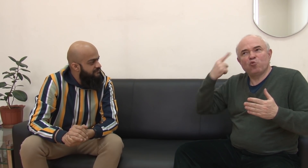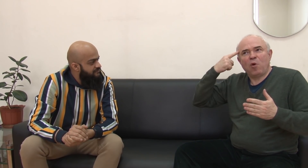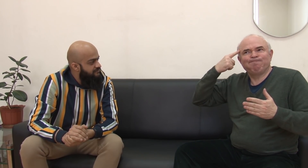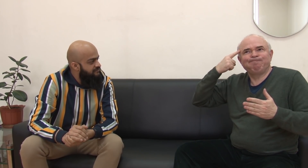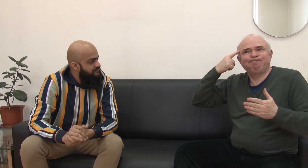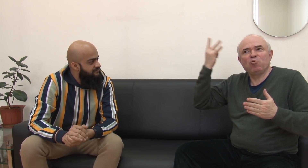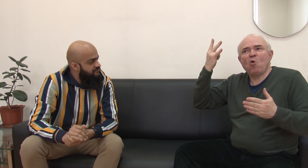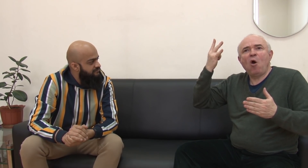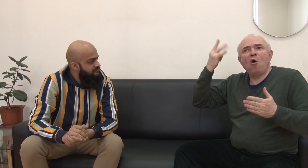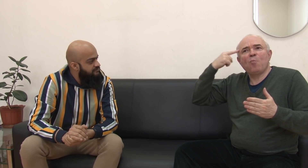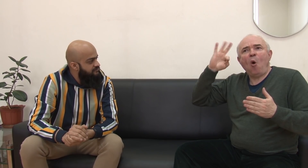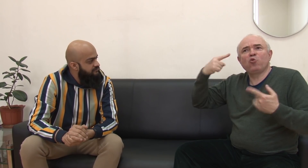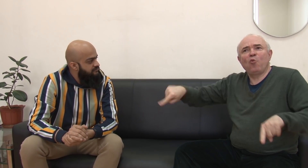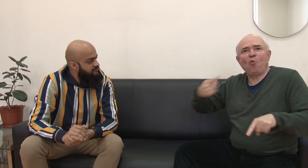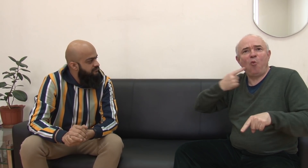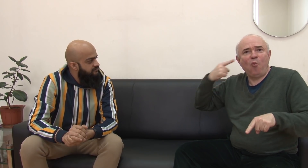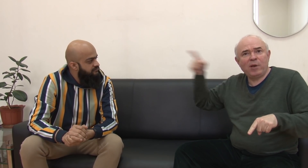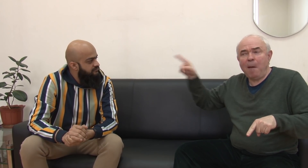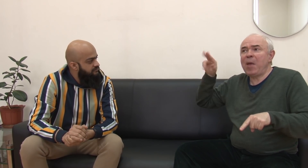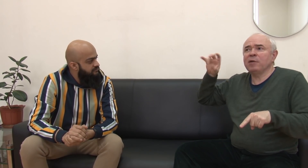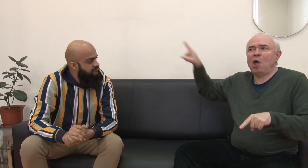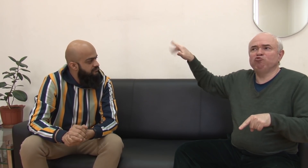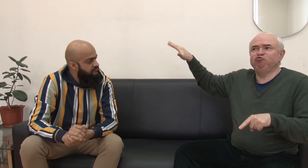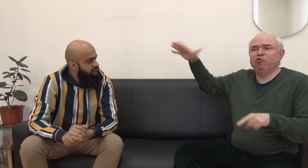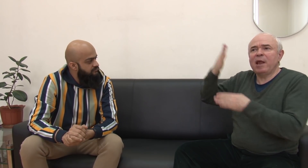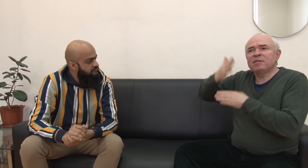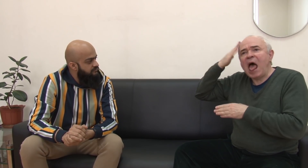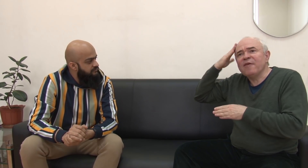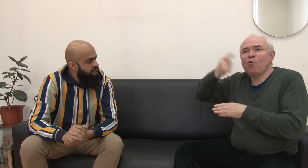Он еще и думает о других глухих. В Пакистане есть талантливые люди.